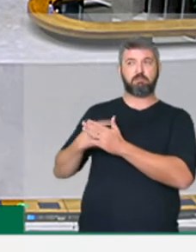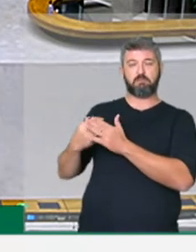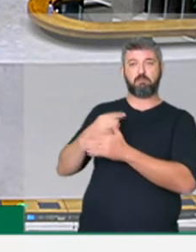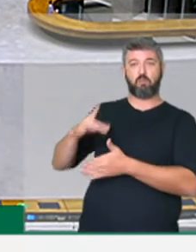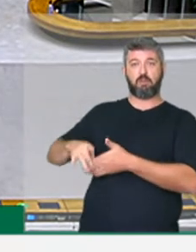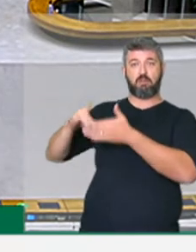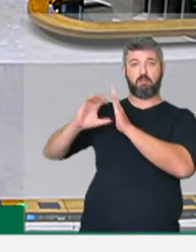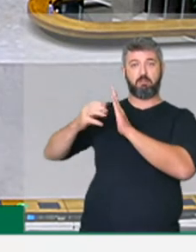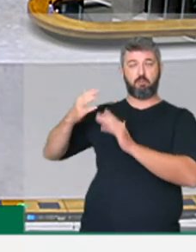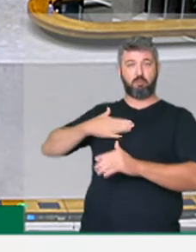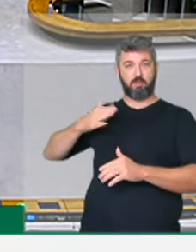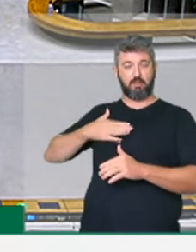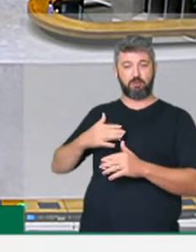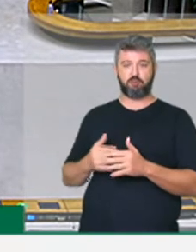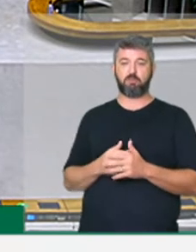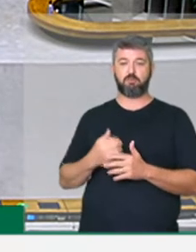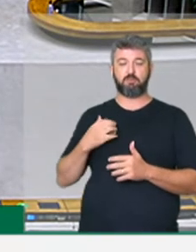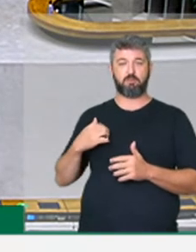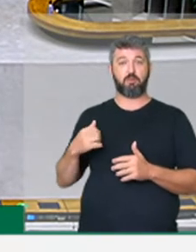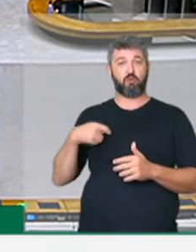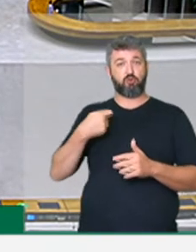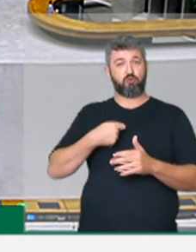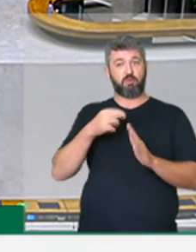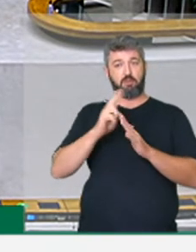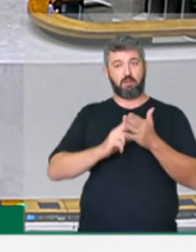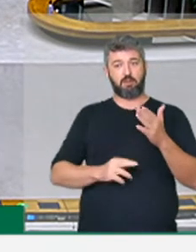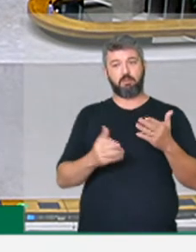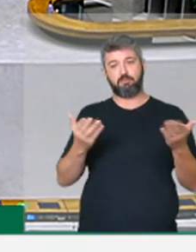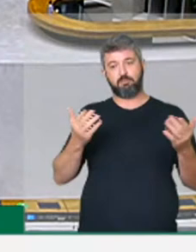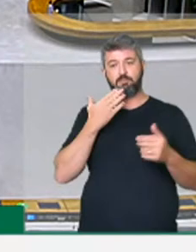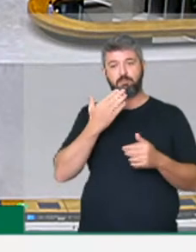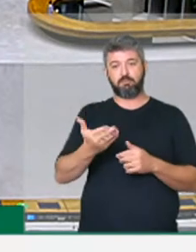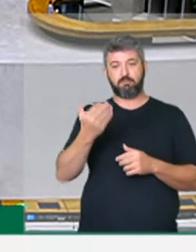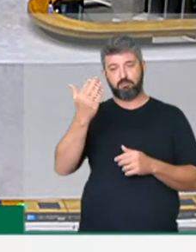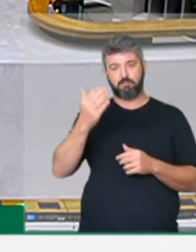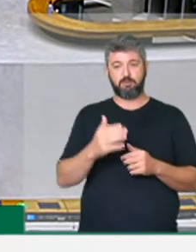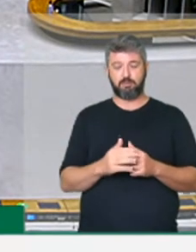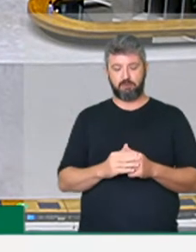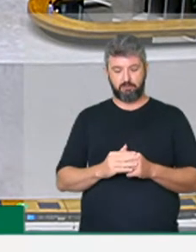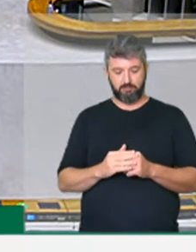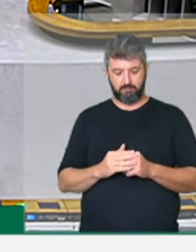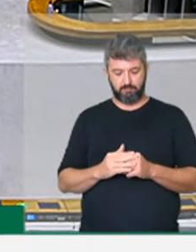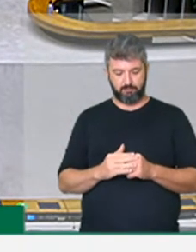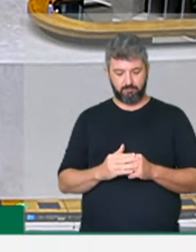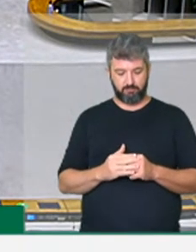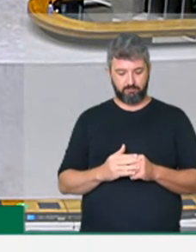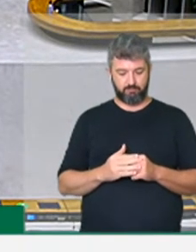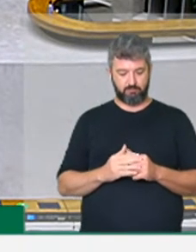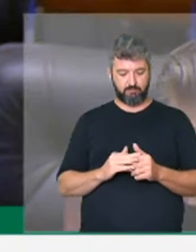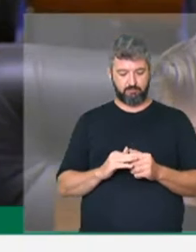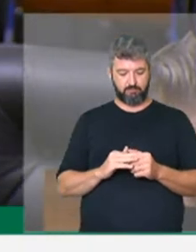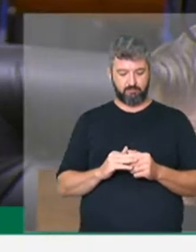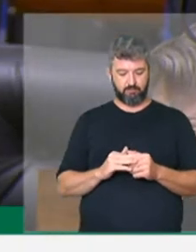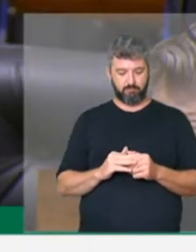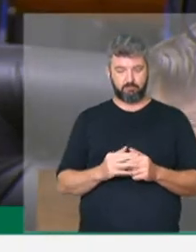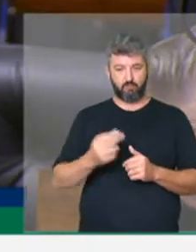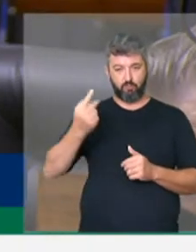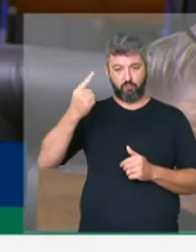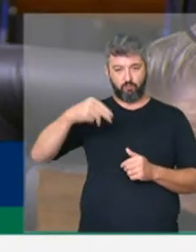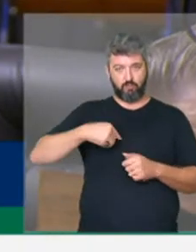TORNO DE UMA MATÉRIA DE MÉRITO E O MÉRITO FOI APROVADO NA RENEGOCIAÇÃO E AGORA ESTÁ SE DESTACANDO A QUESTÃO DOS VALORES DO